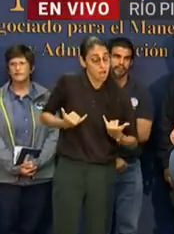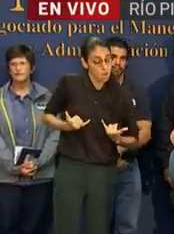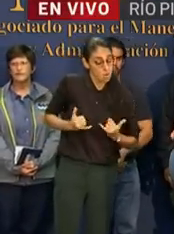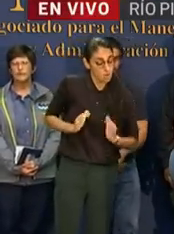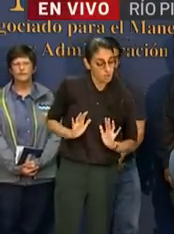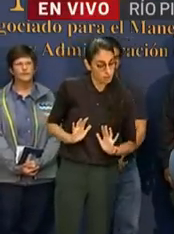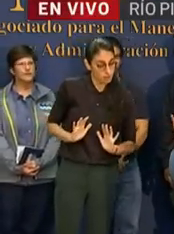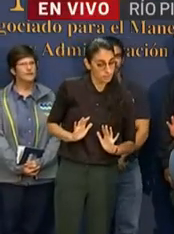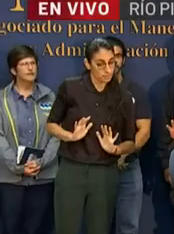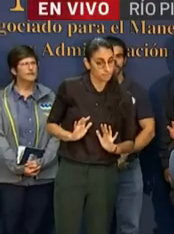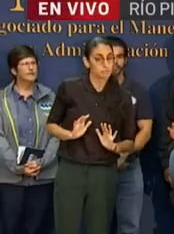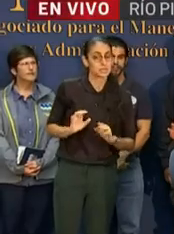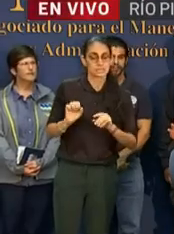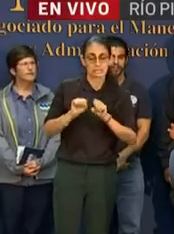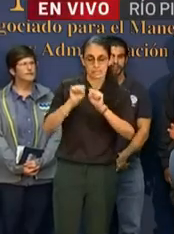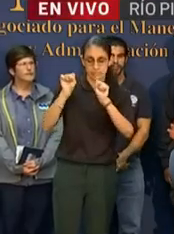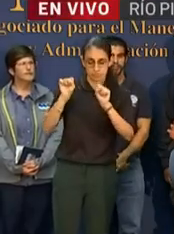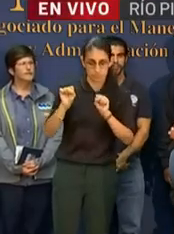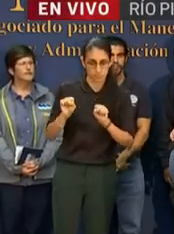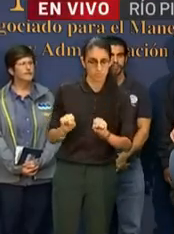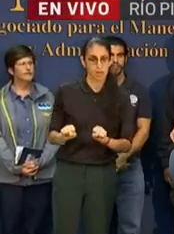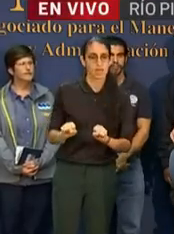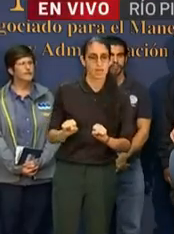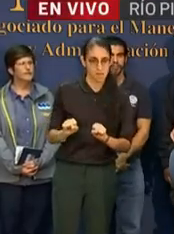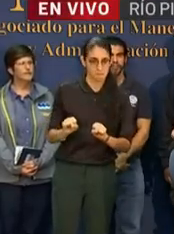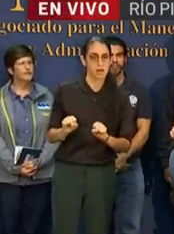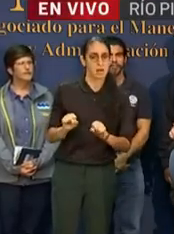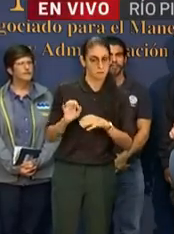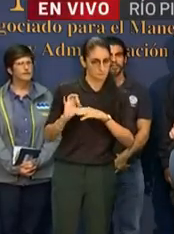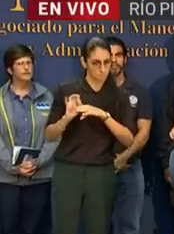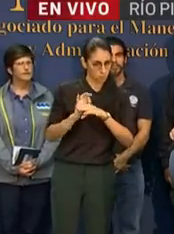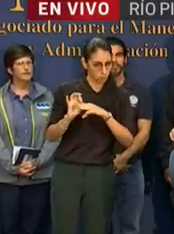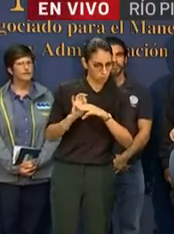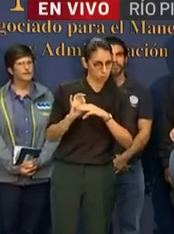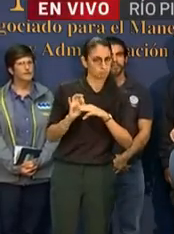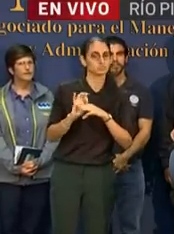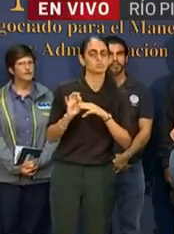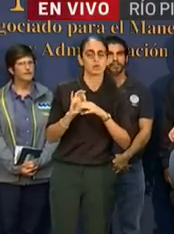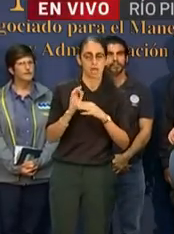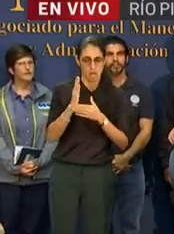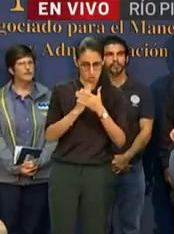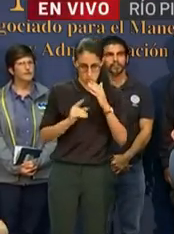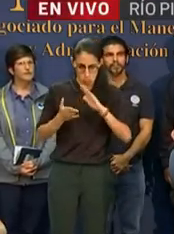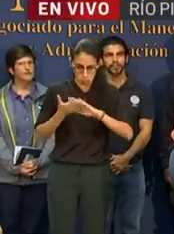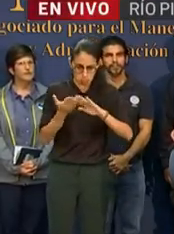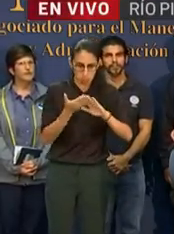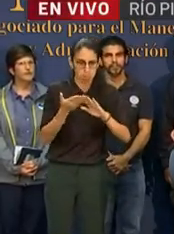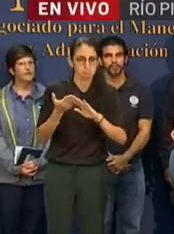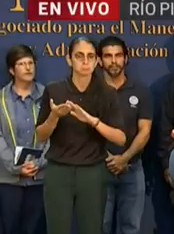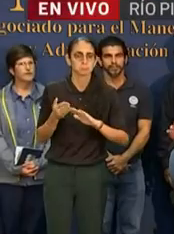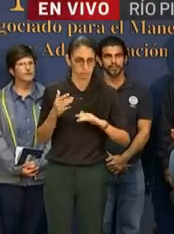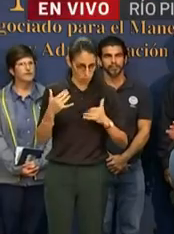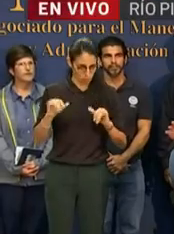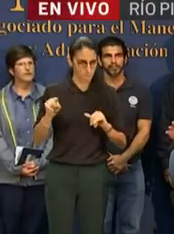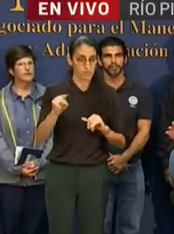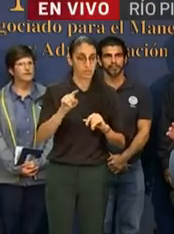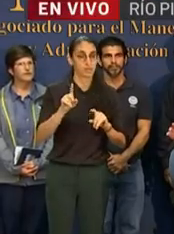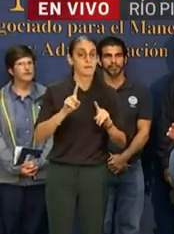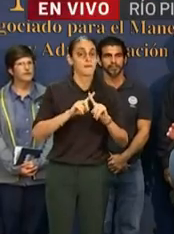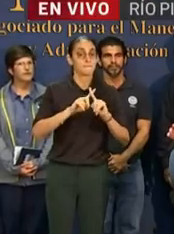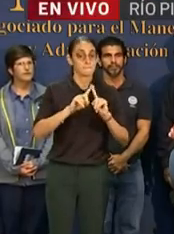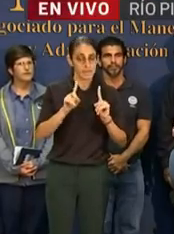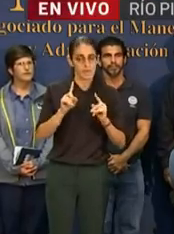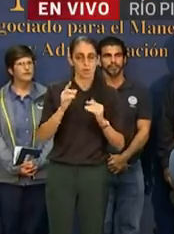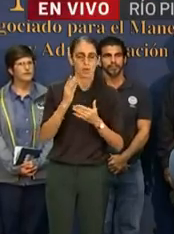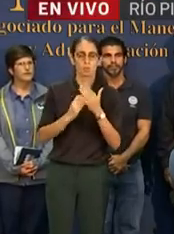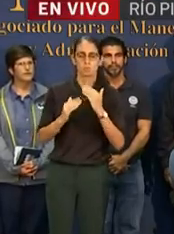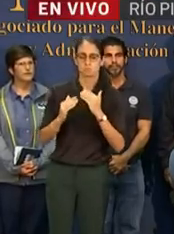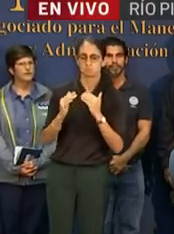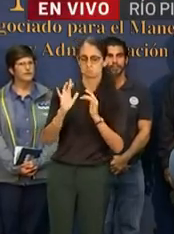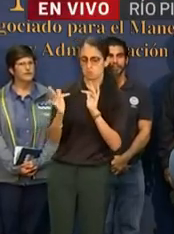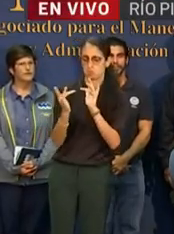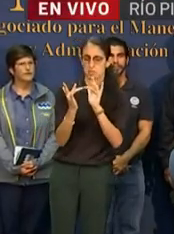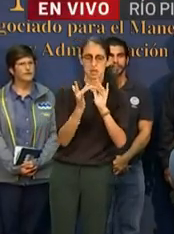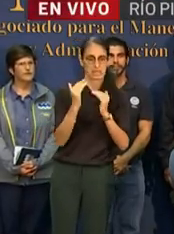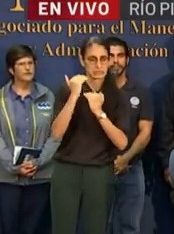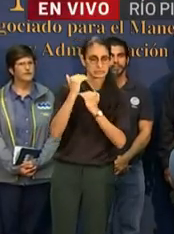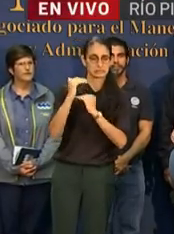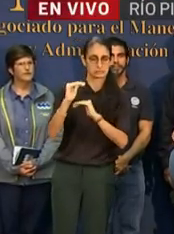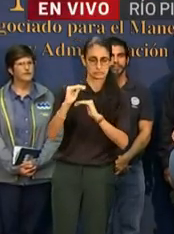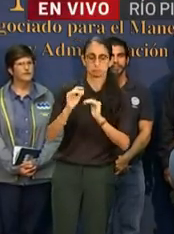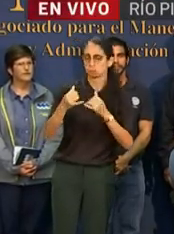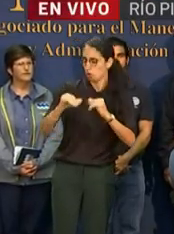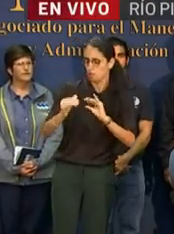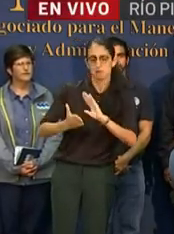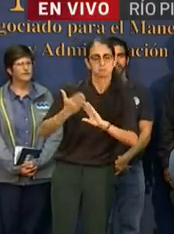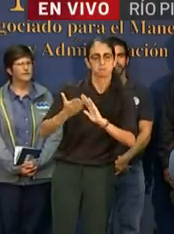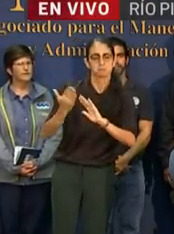ISLA CON ESTE SISTEMA?